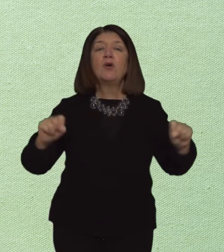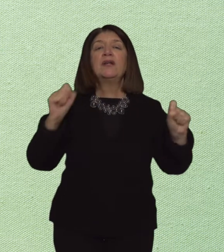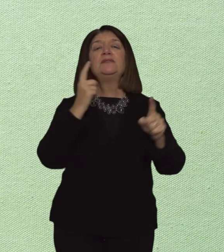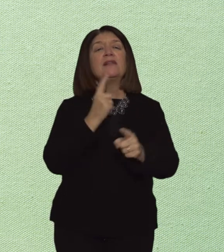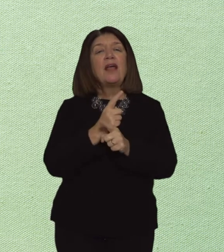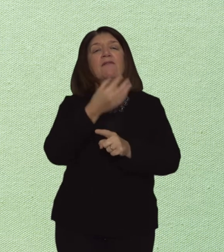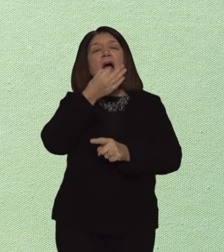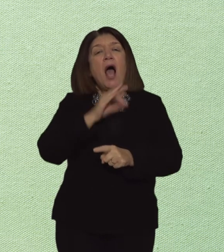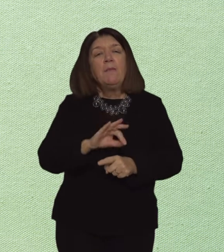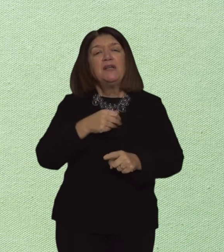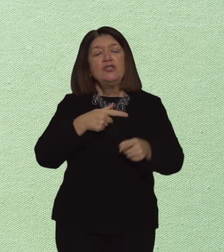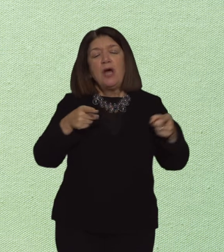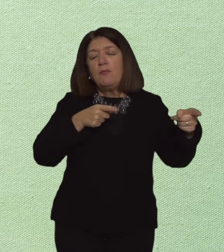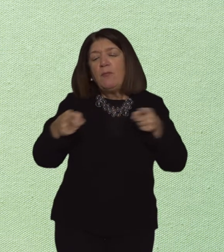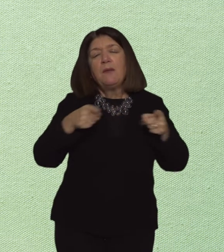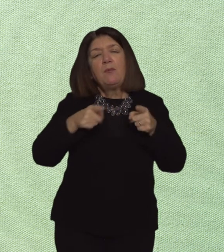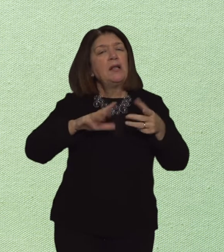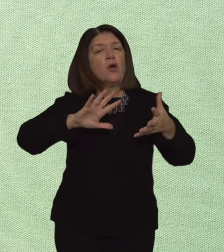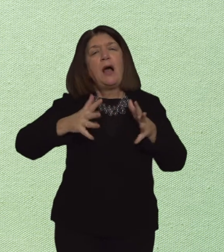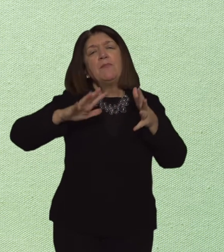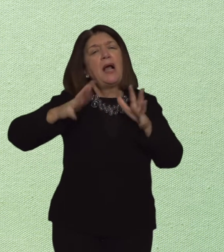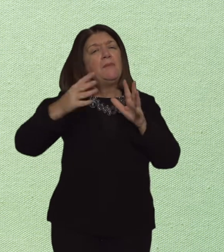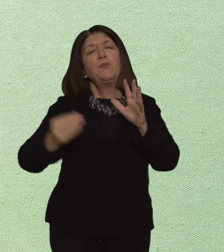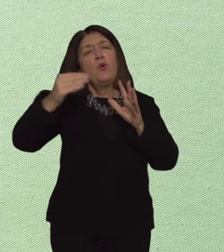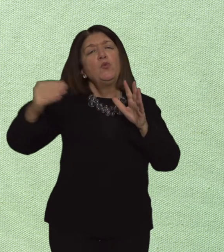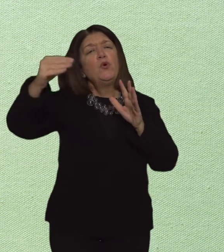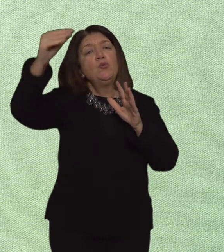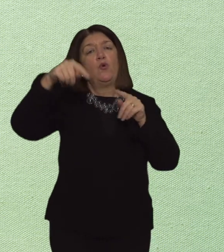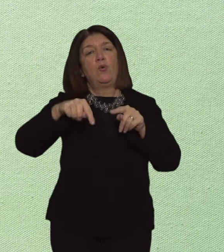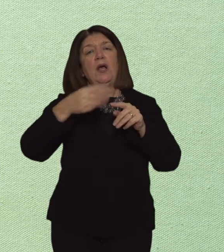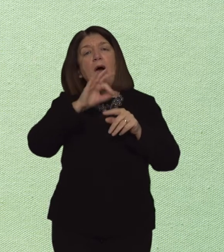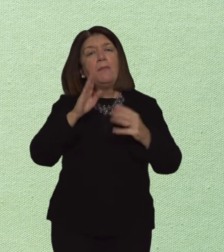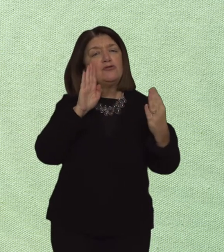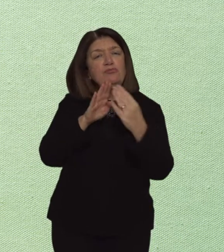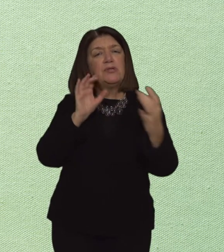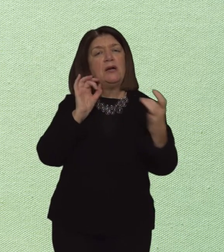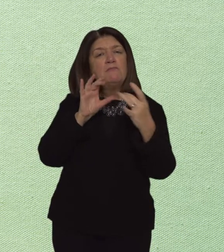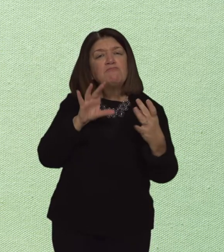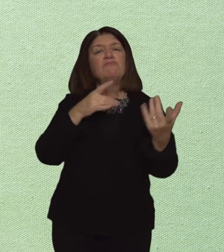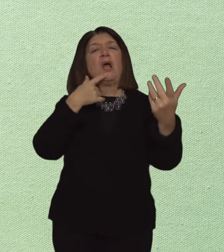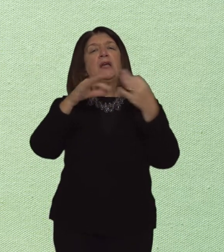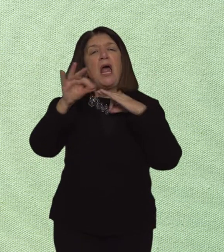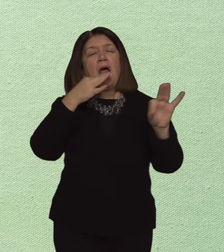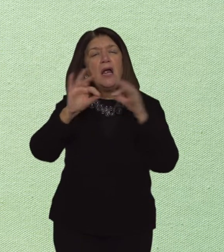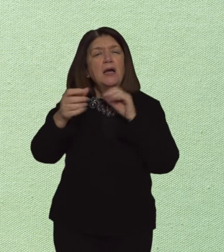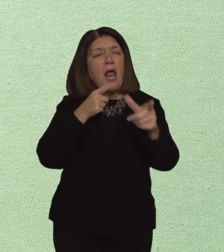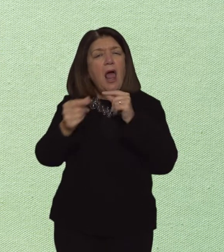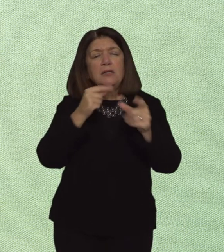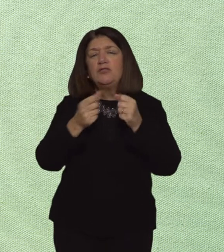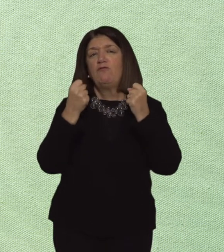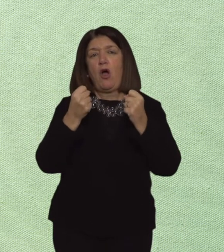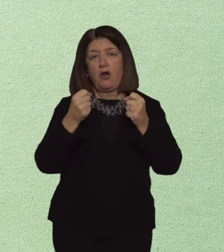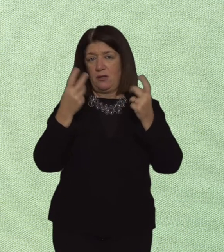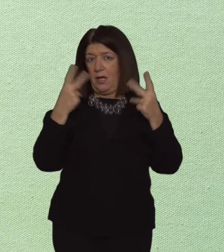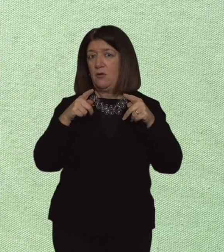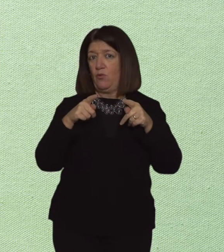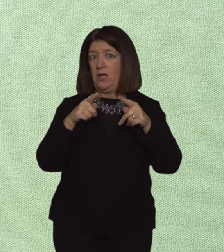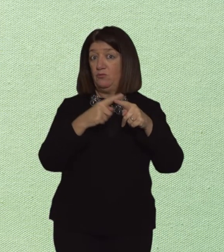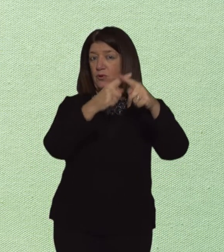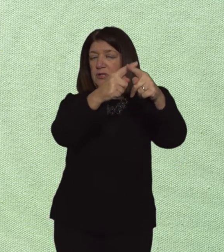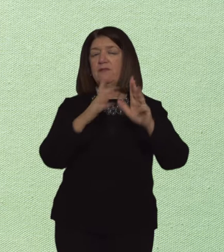È vero che tutto questo sta anche cambiando i modi di pensare e anche le nostre abitudini quotidiane,